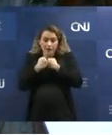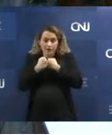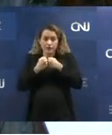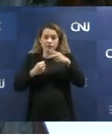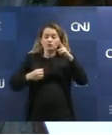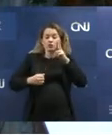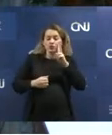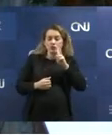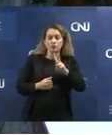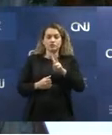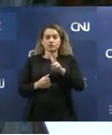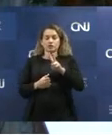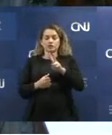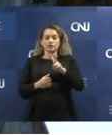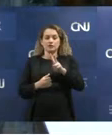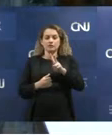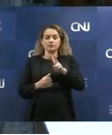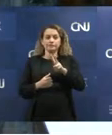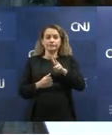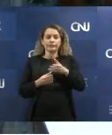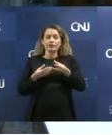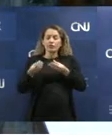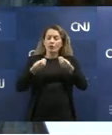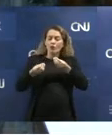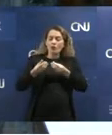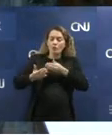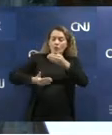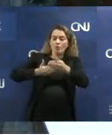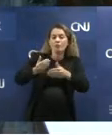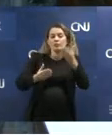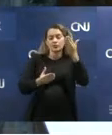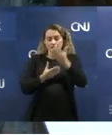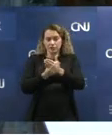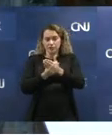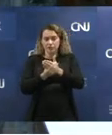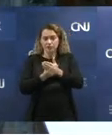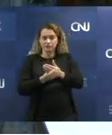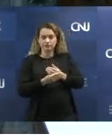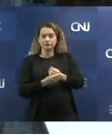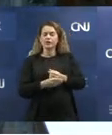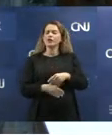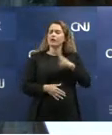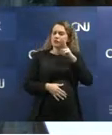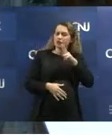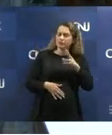a tramitação desse processo. Nós vemos claramente que